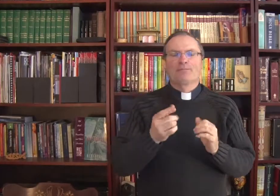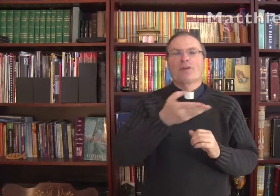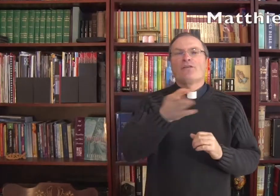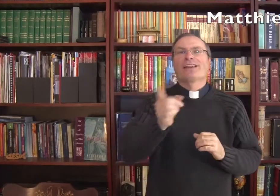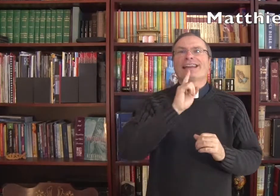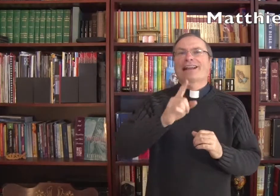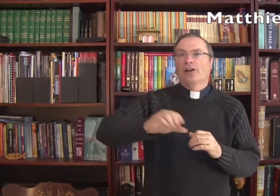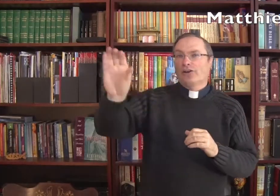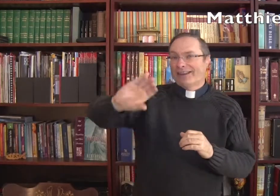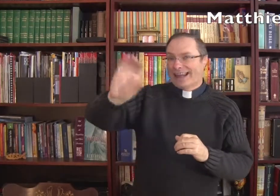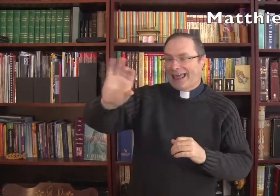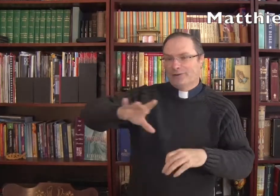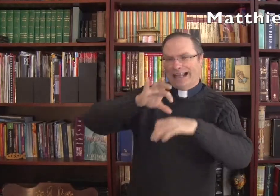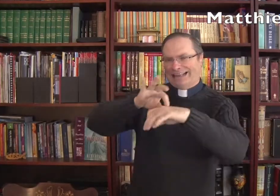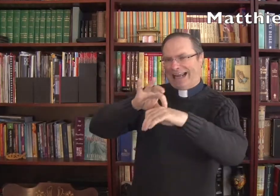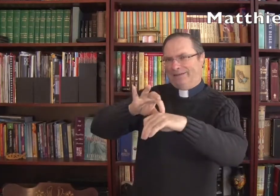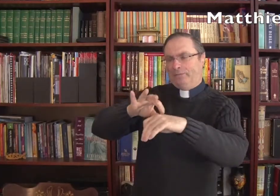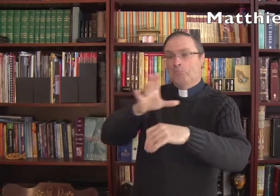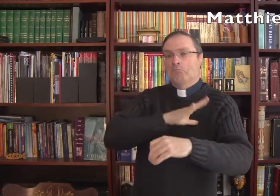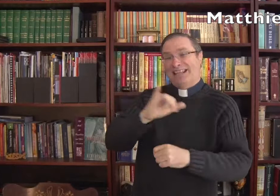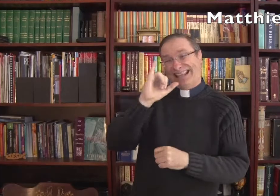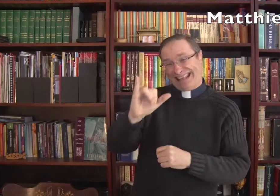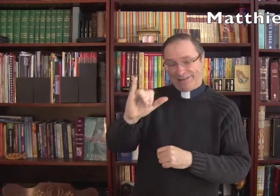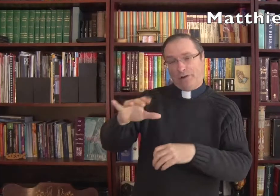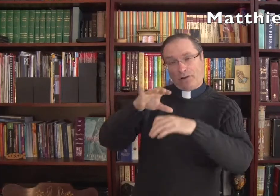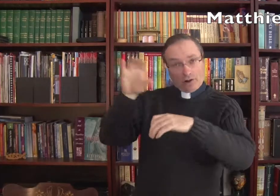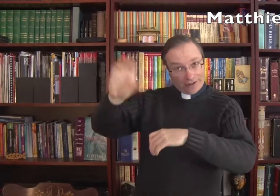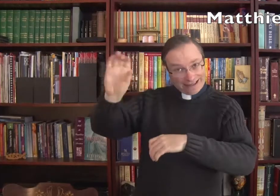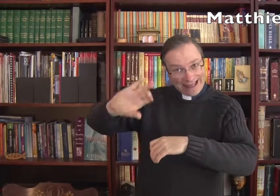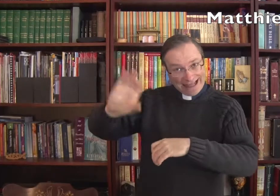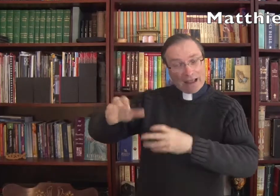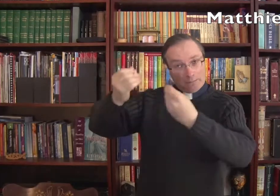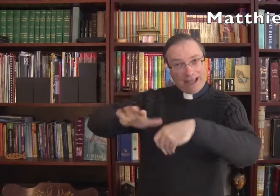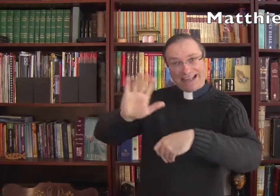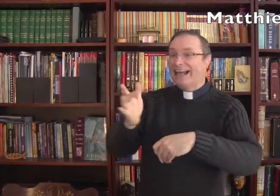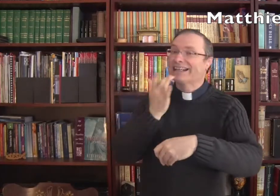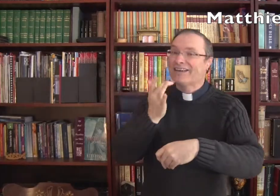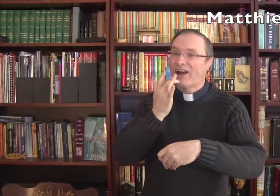Vous êtes le sel de la terre. Mais si le sel perd sa saveur,